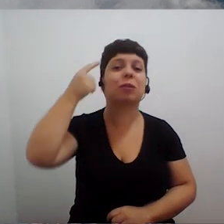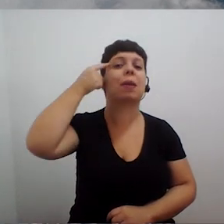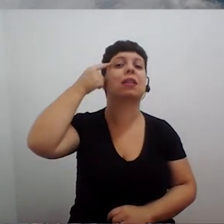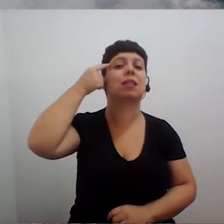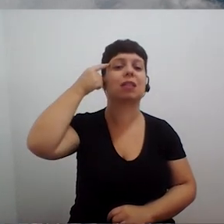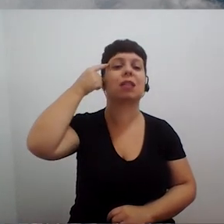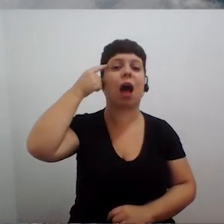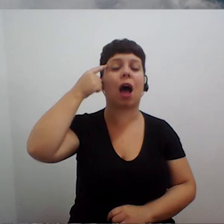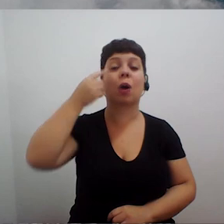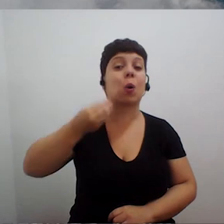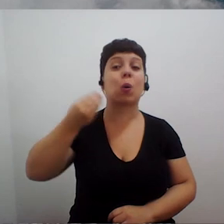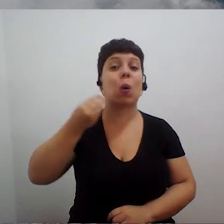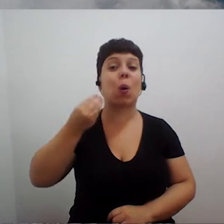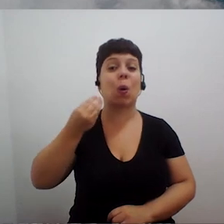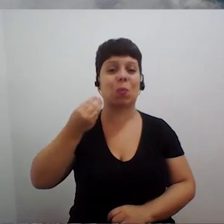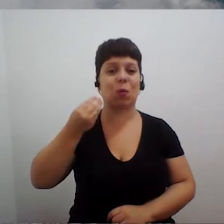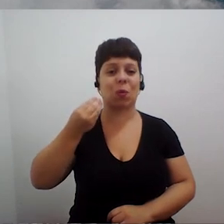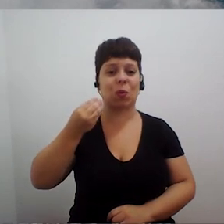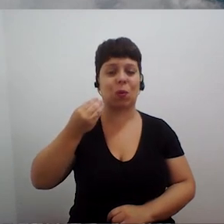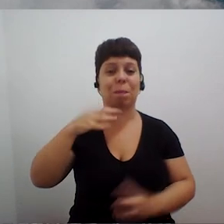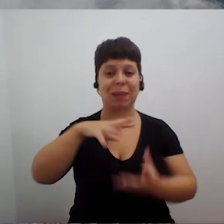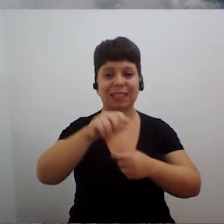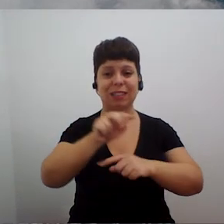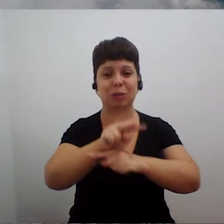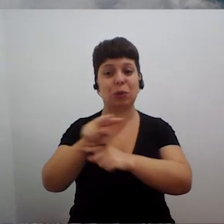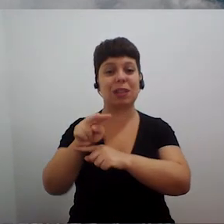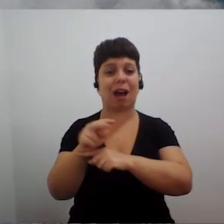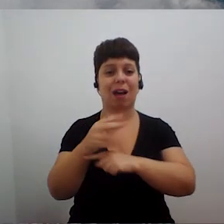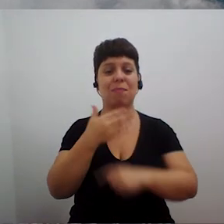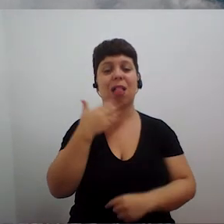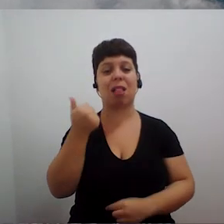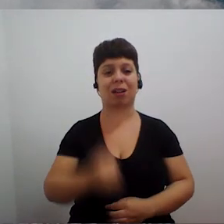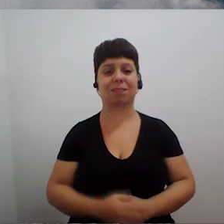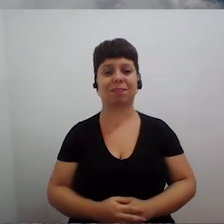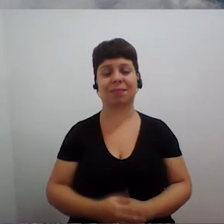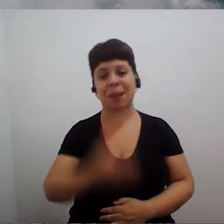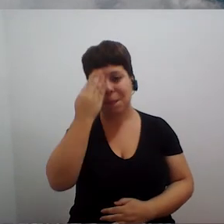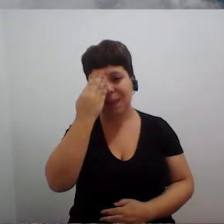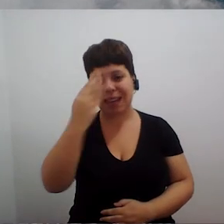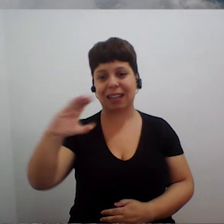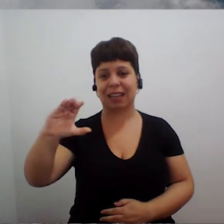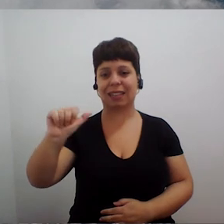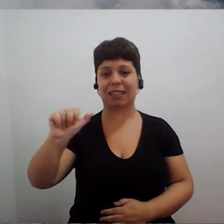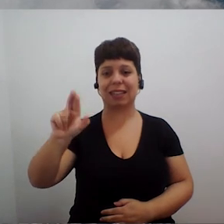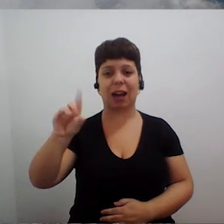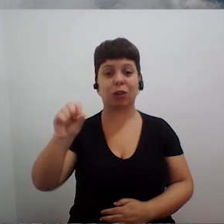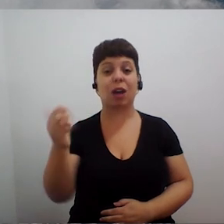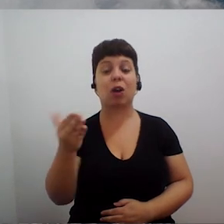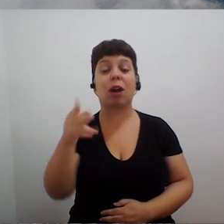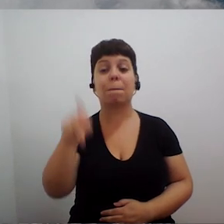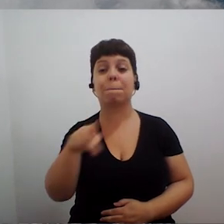todos nós pensarmos como a gente pode cuidar melhor nosso planeta e um dos outros